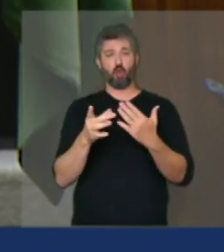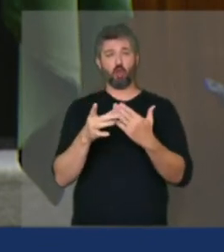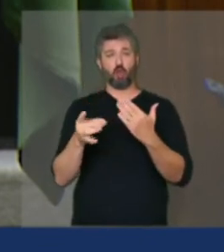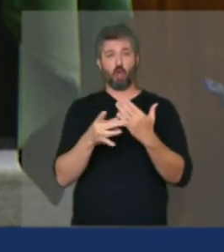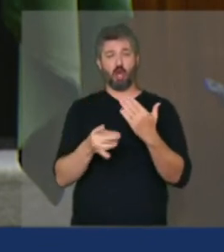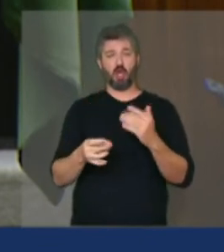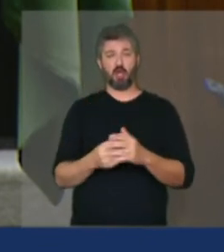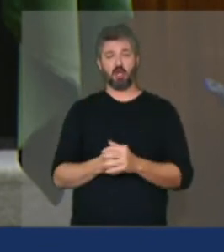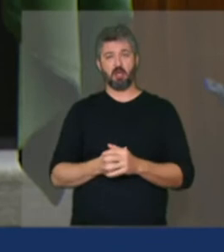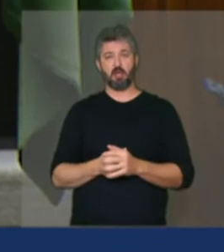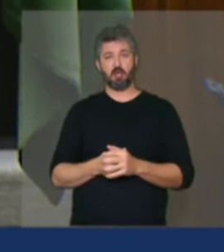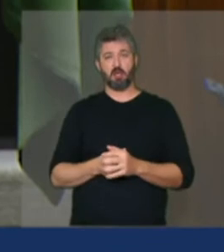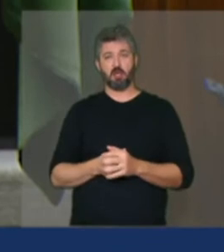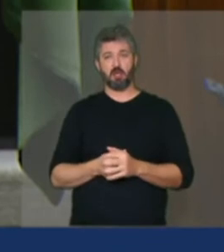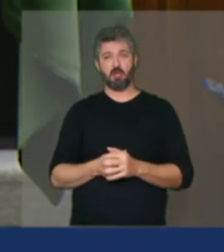PROPINA POR CADA VACINA. E AGORA, DOCUMENTOS PROVAM